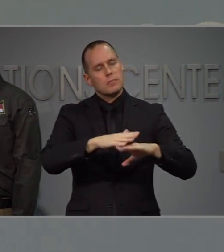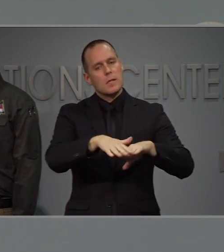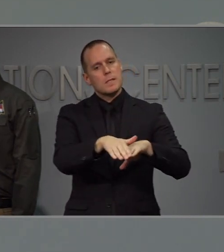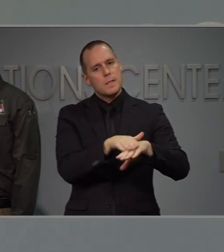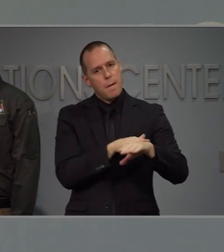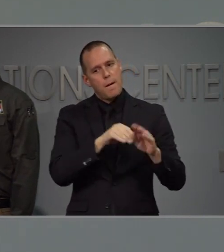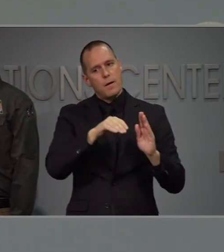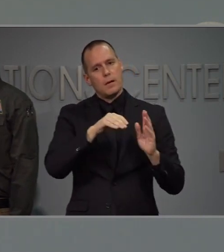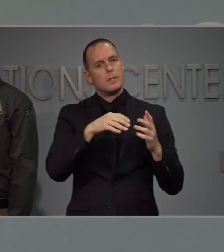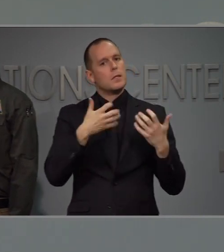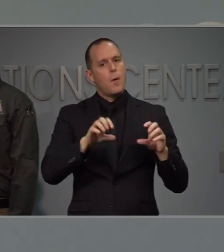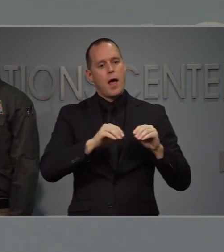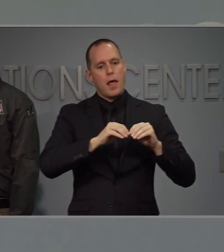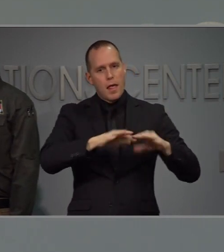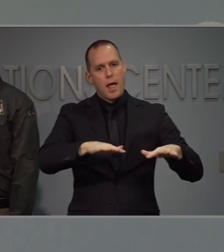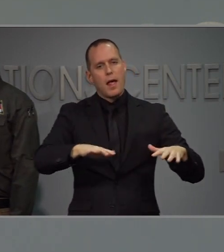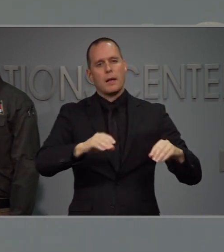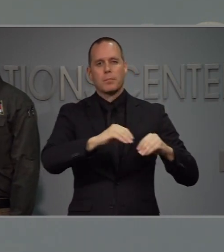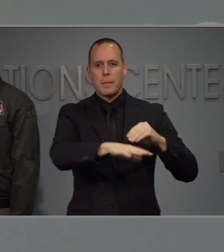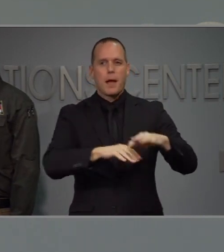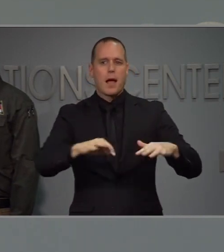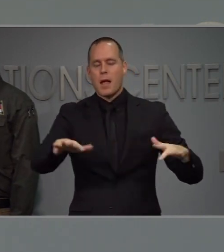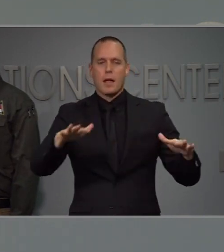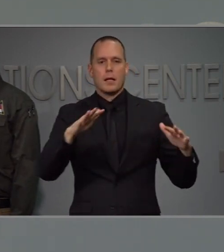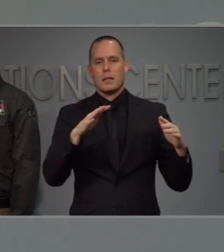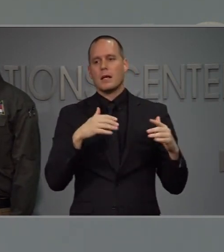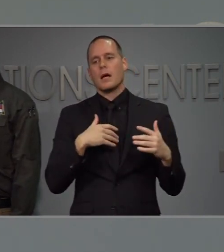quedarnos en casa para reducir la propagación del virus y